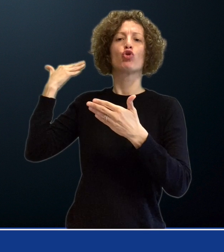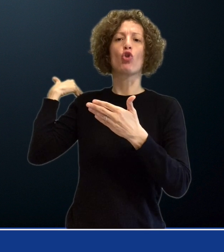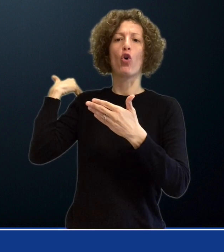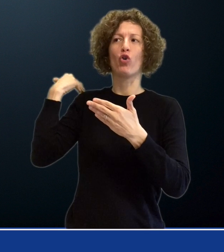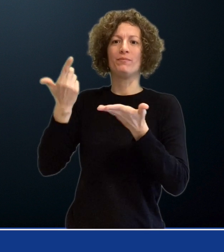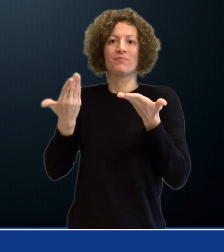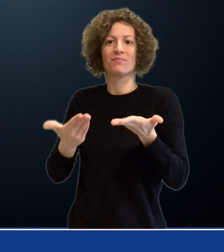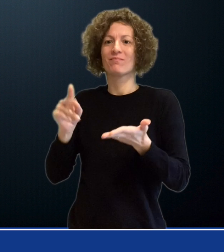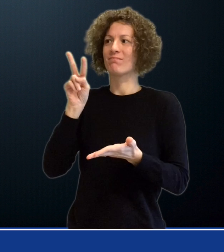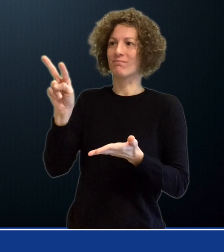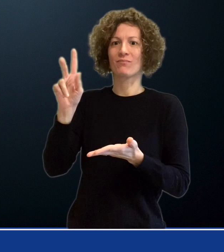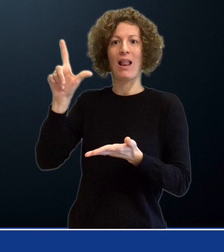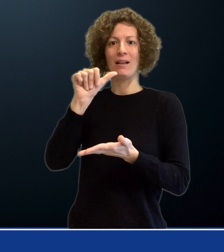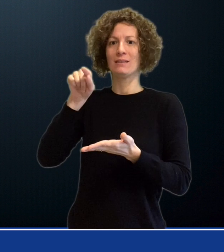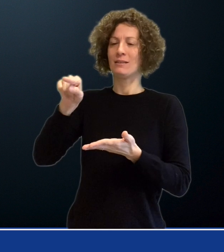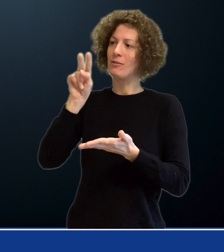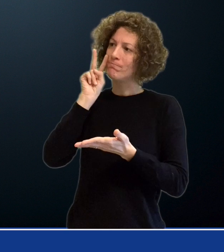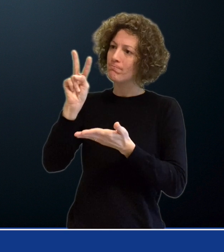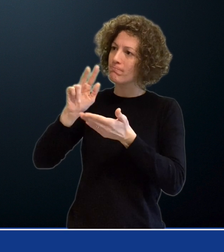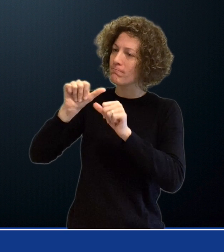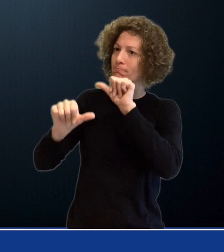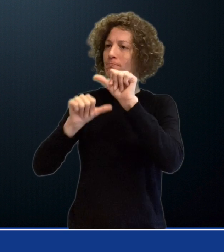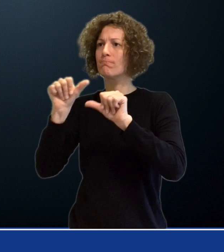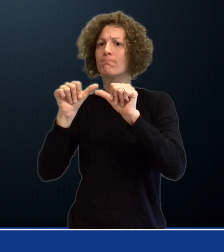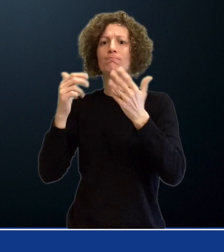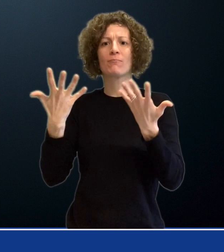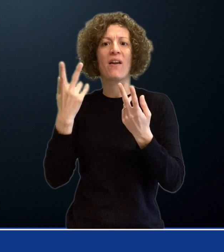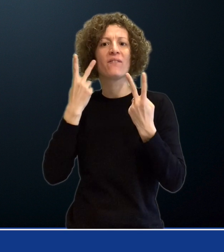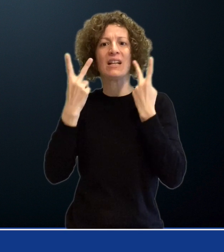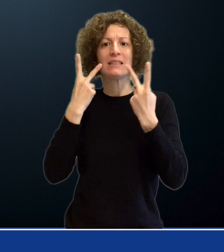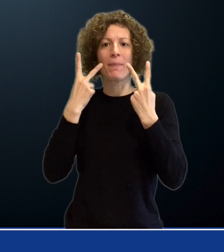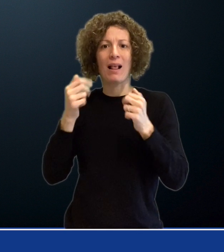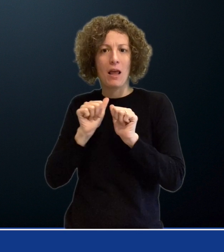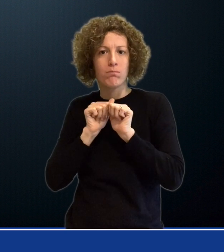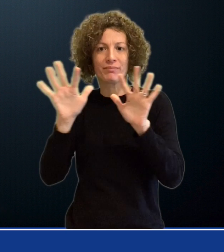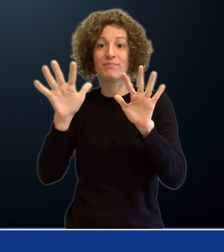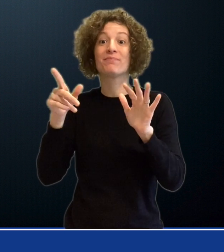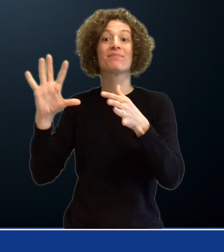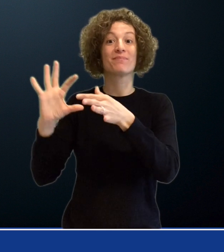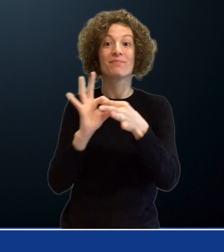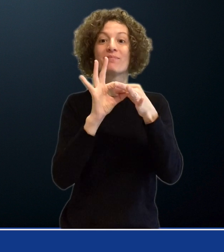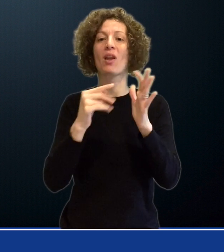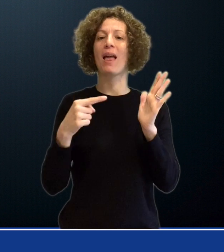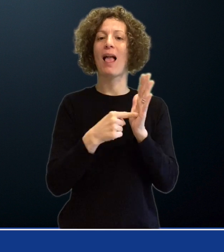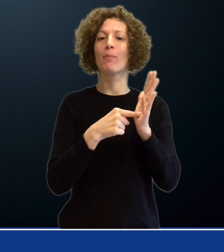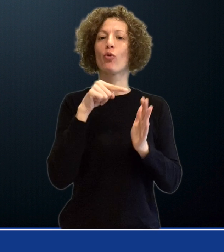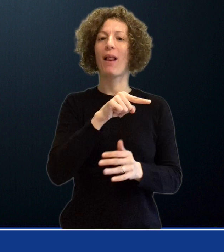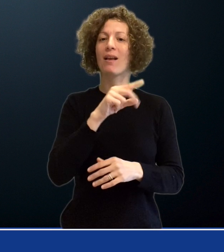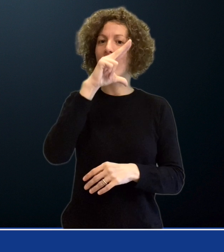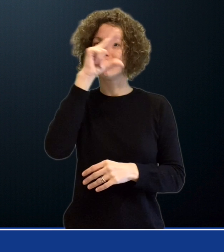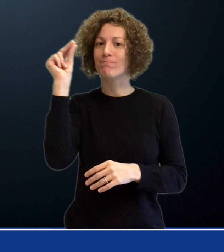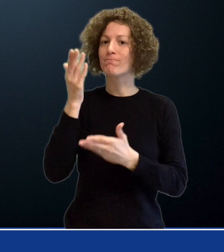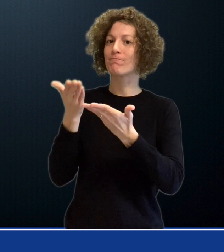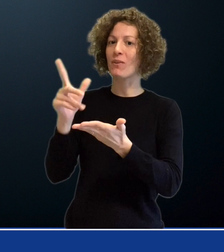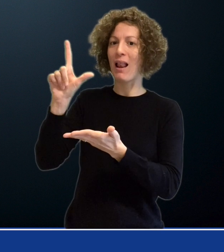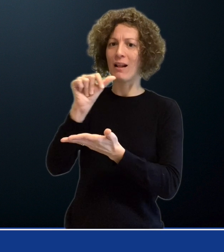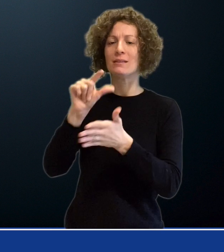Rispetto a qualche anno fa la Lingua dei Segni Italiana gode di una maggiore visibilità, anche in virtù del riconoscimento ufficiale da parte della Repubblica avvenuto con